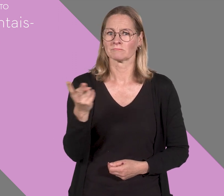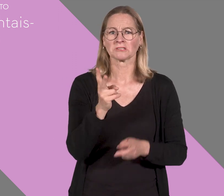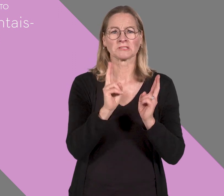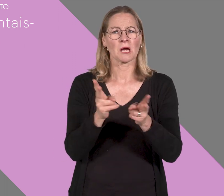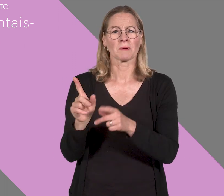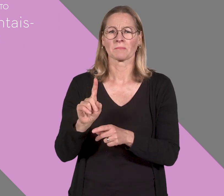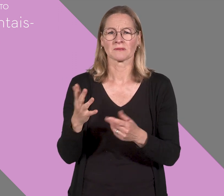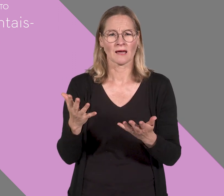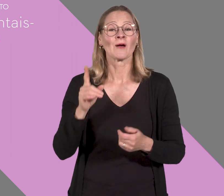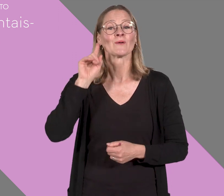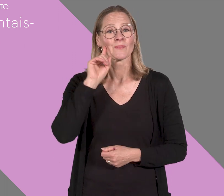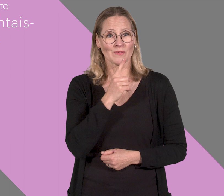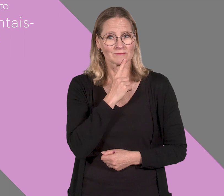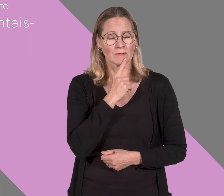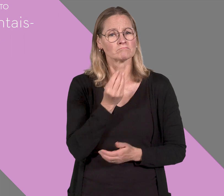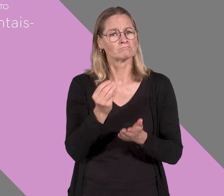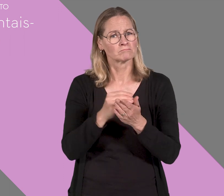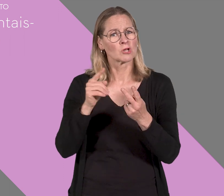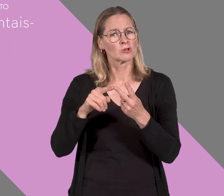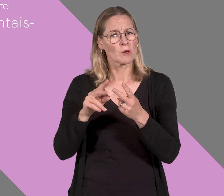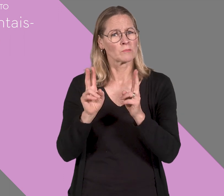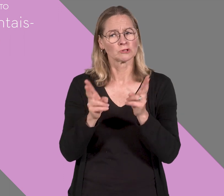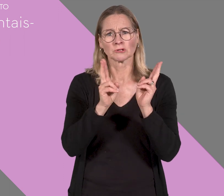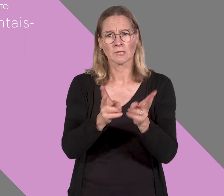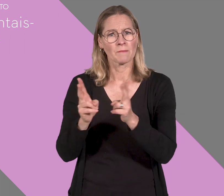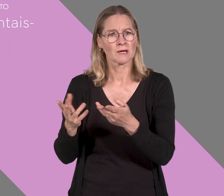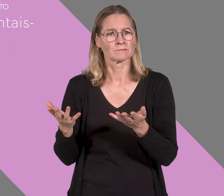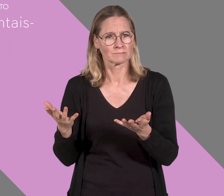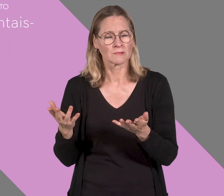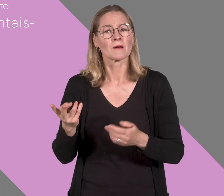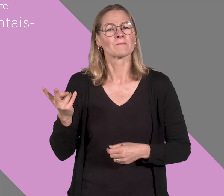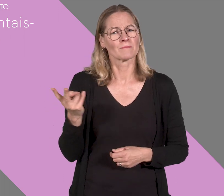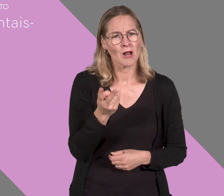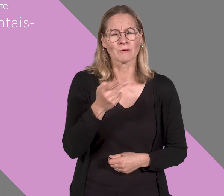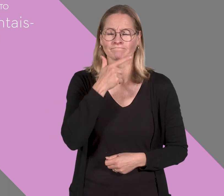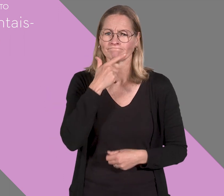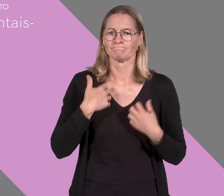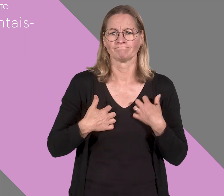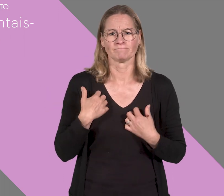yhdistää kuurouden lisäksi eräs toinenkin seikka: heitä molempia pelottaa -